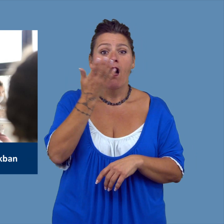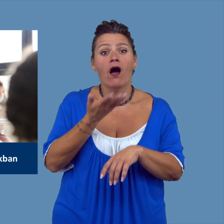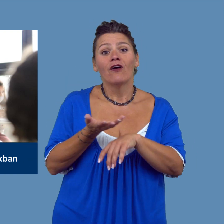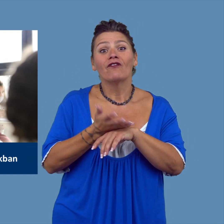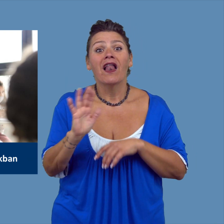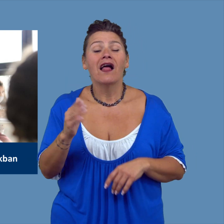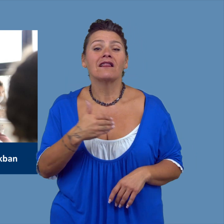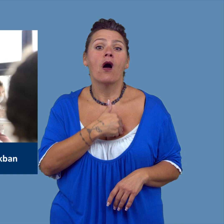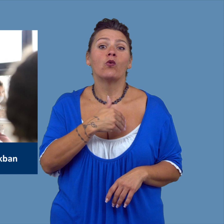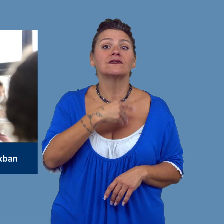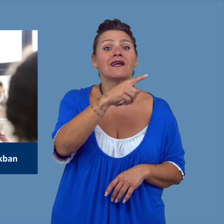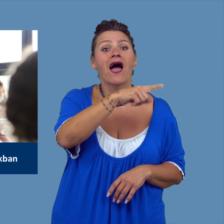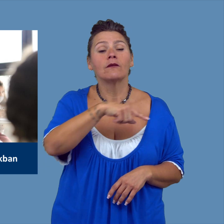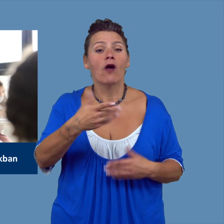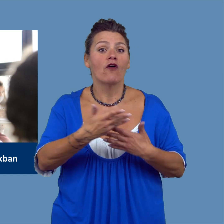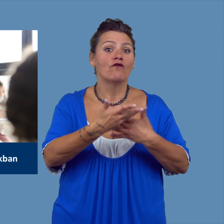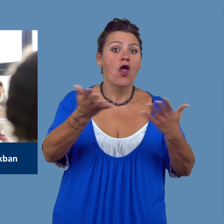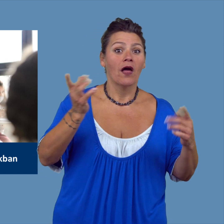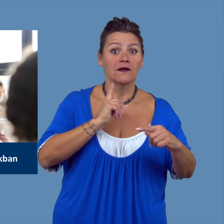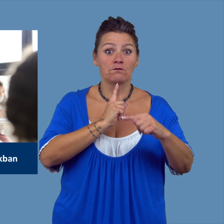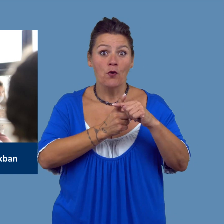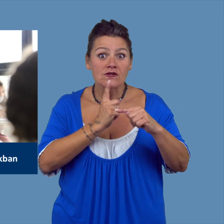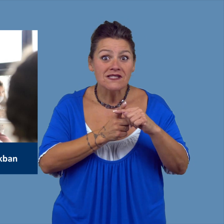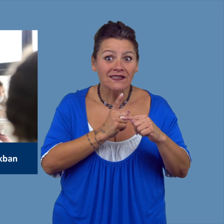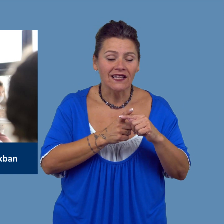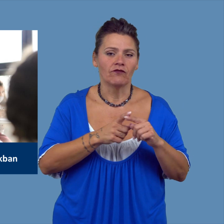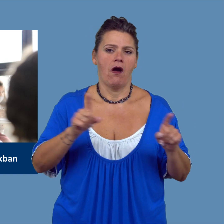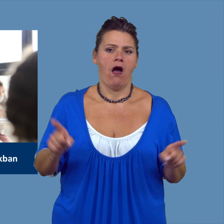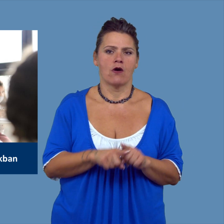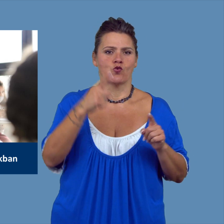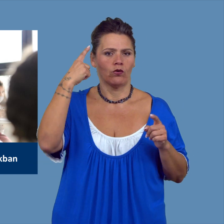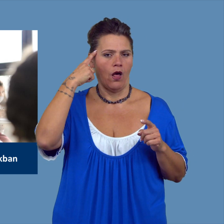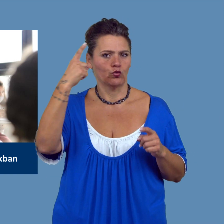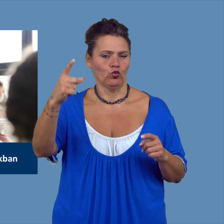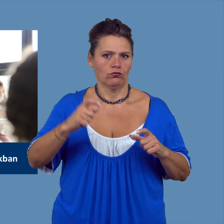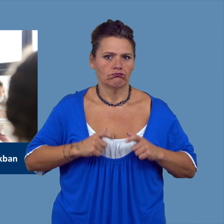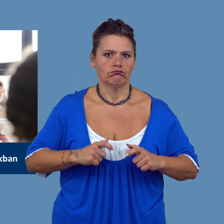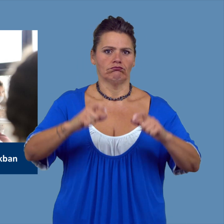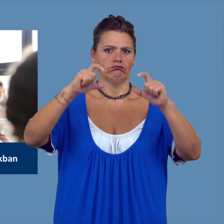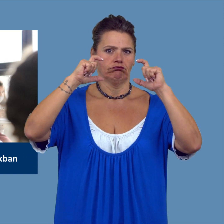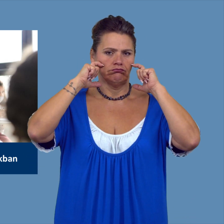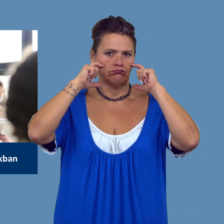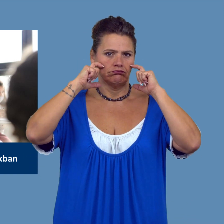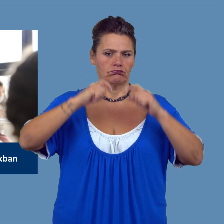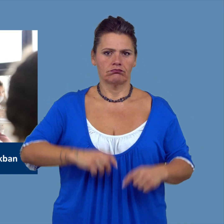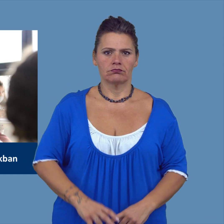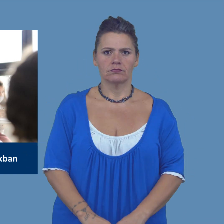így azonnal reagálhassanak arra, ha kiderül, az osztályból valaki megfertőződött.